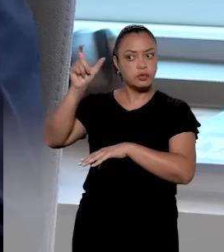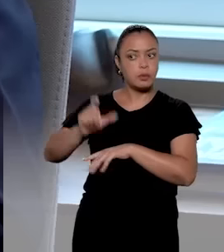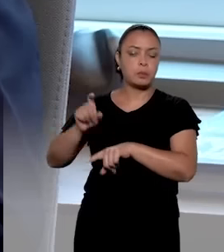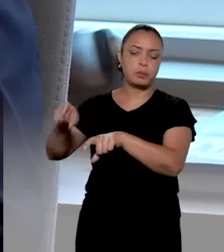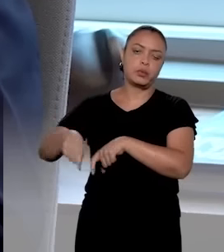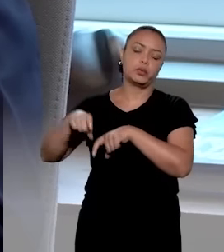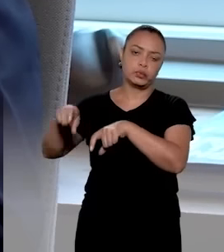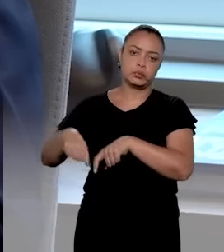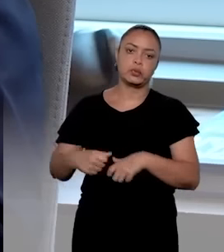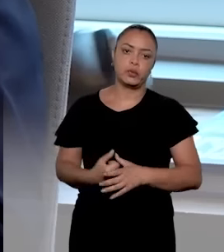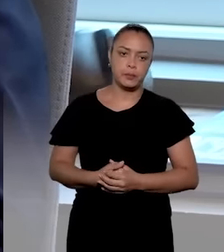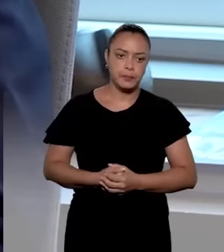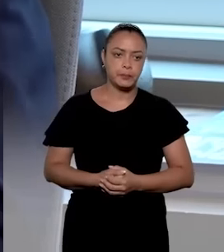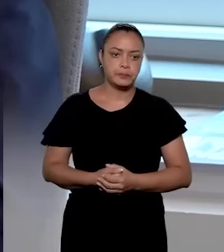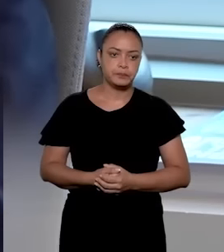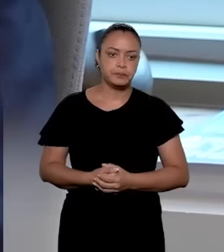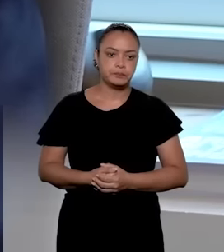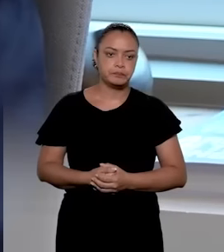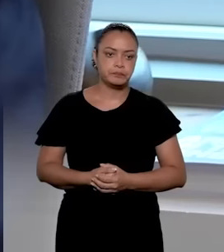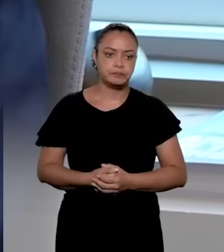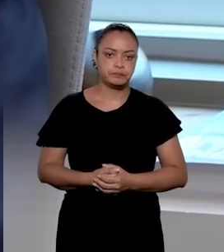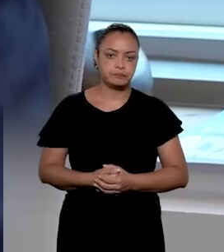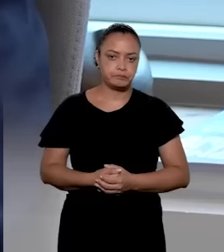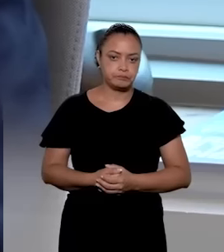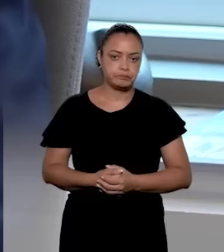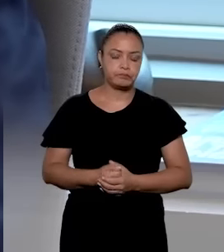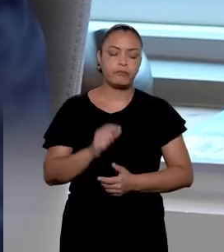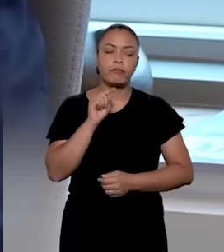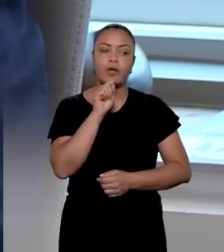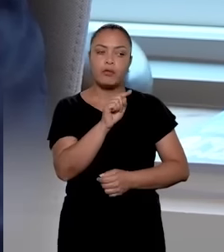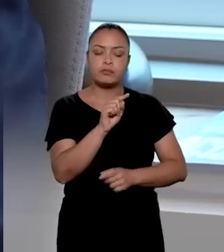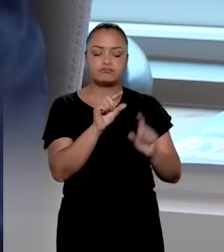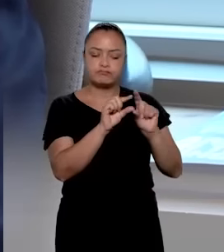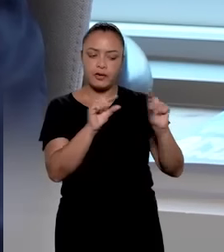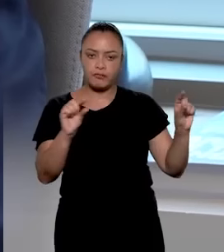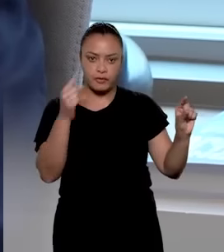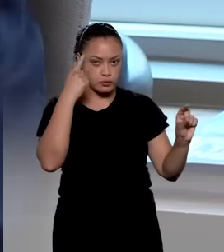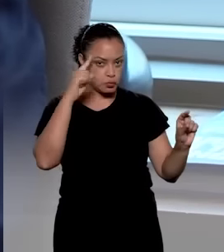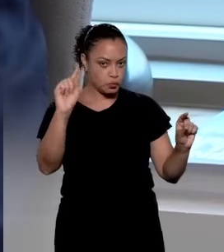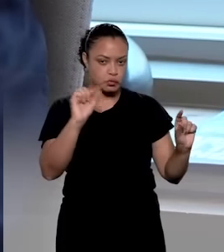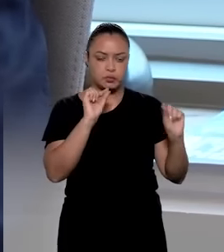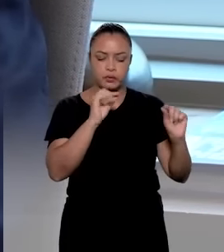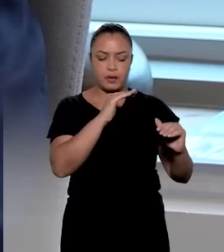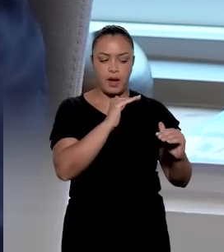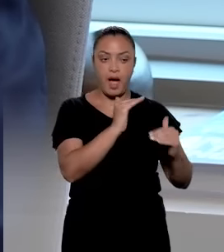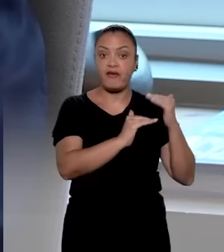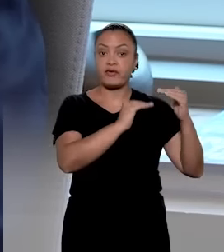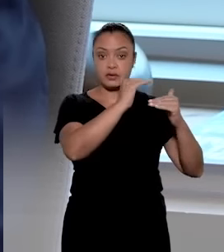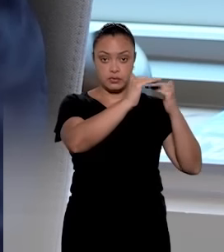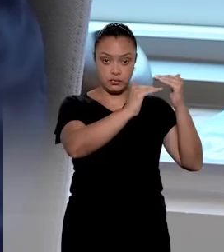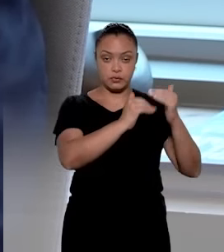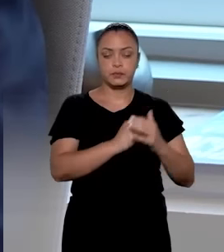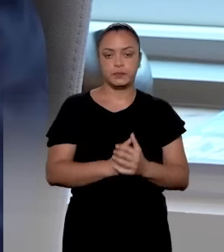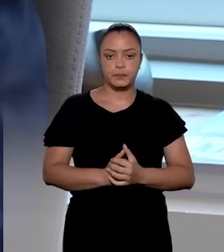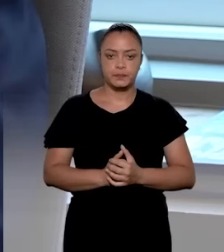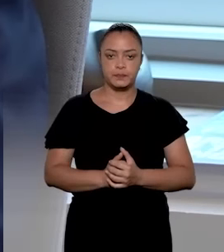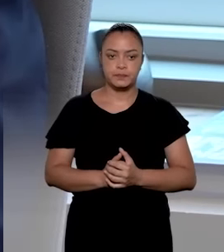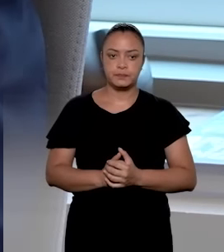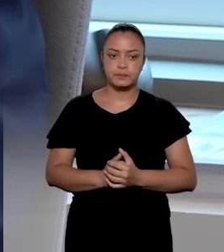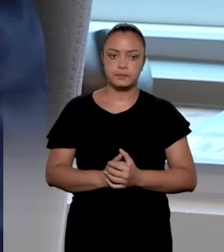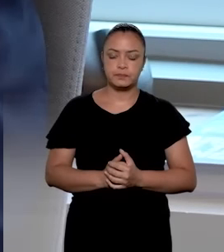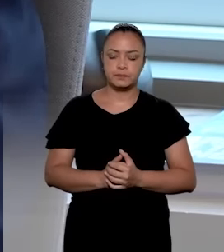Priscila, vamos pegar essa última frase sua: avanços, não é?